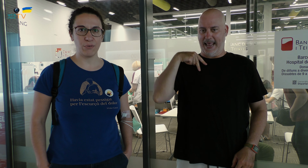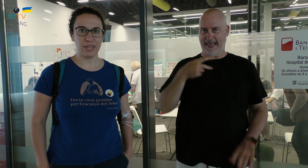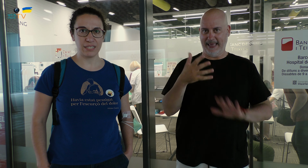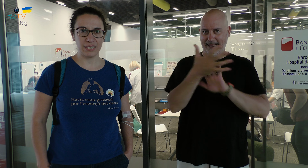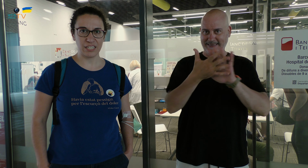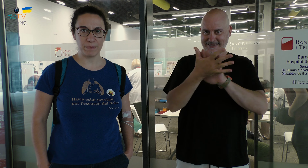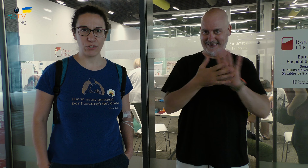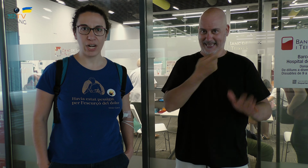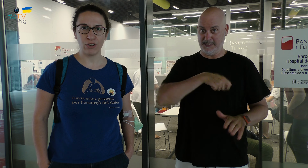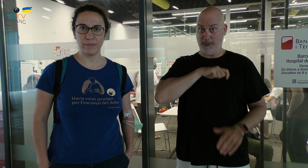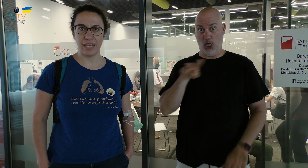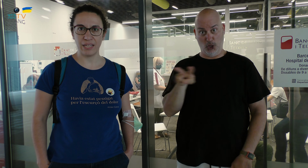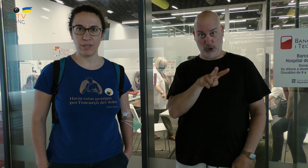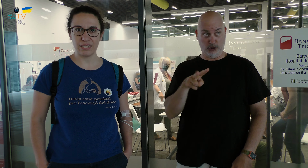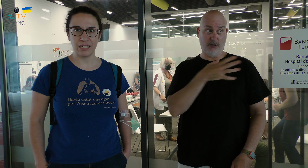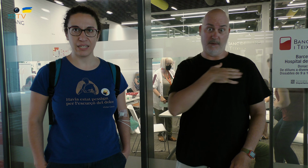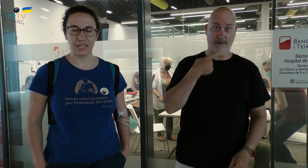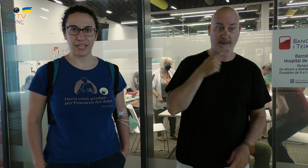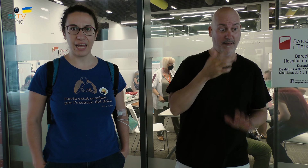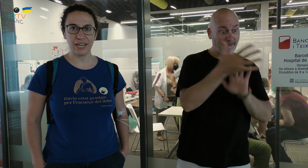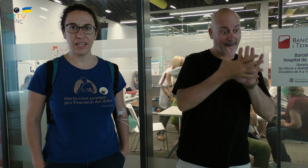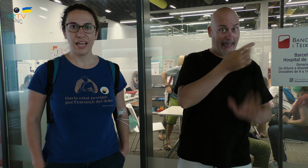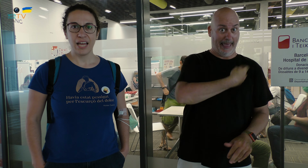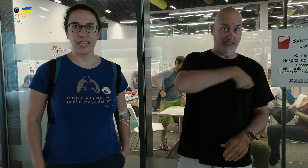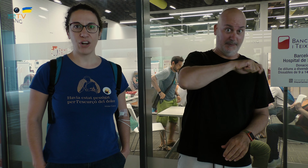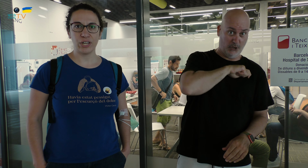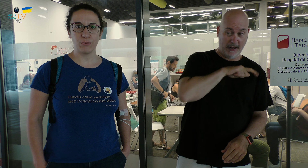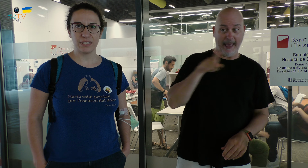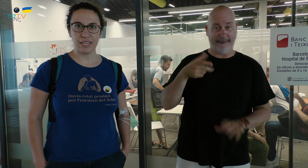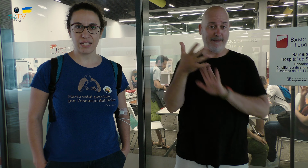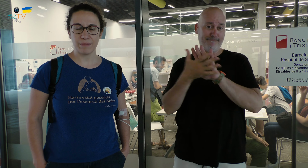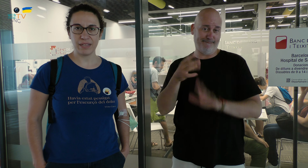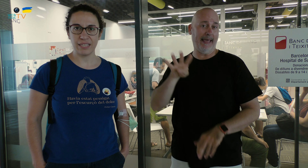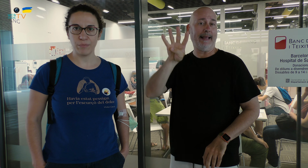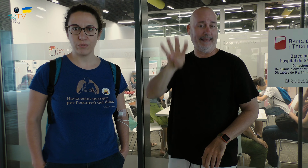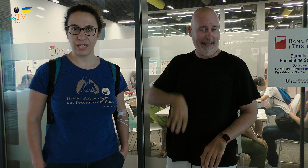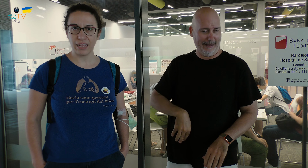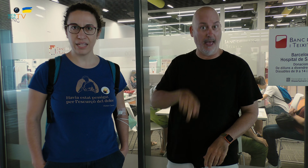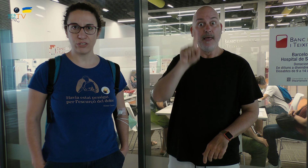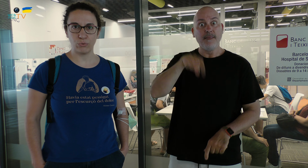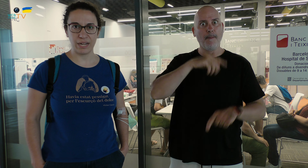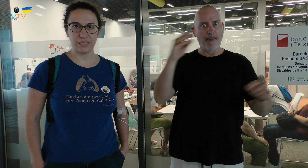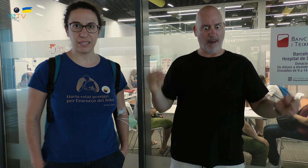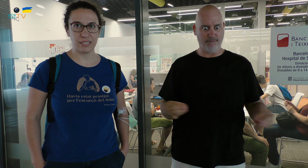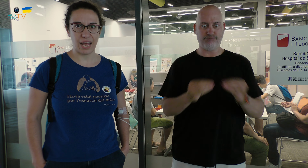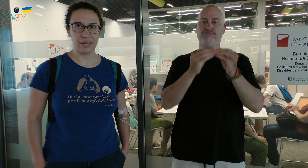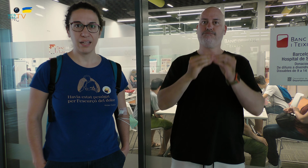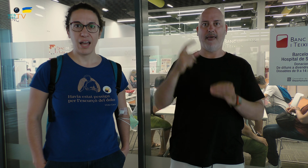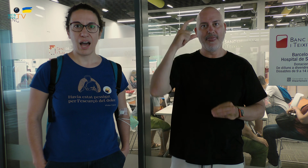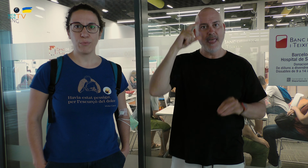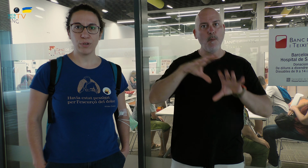tant de la LSE com la LSC i també coincideix amb el Dia Mundial del Donant de Sang.